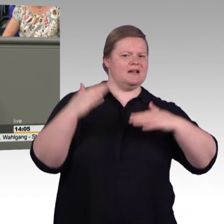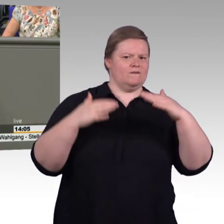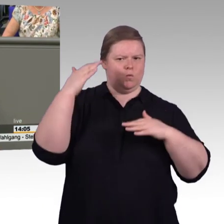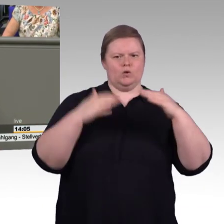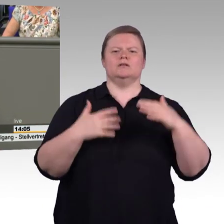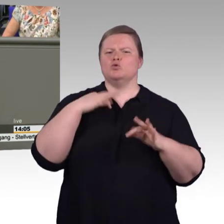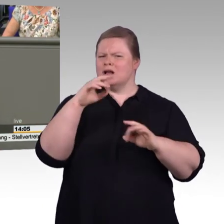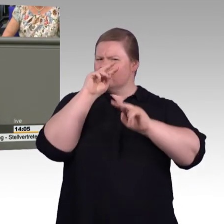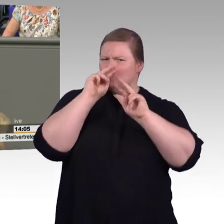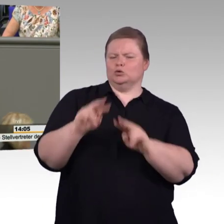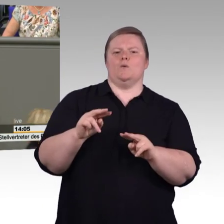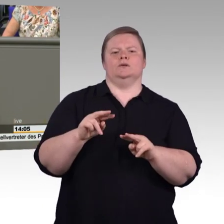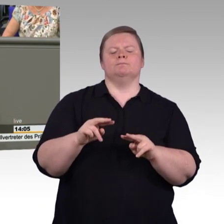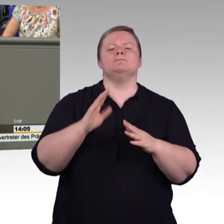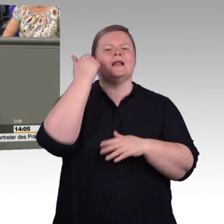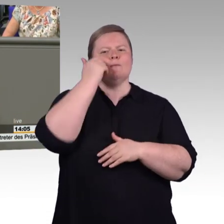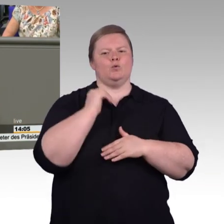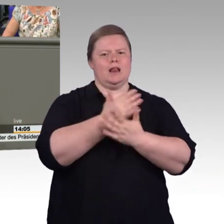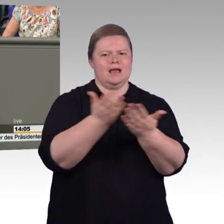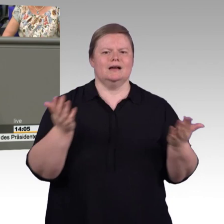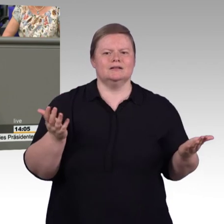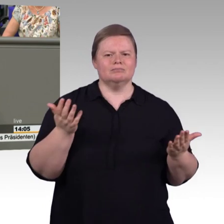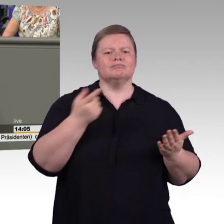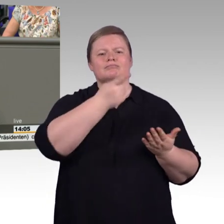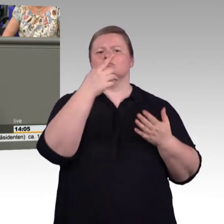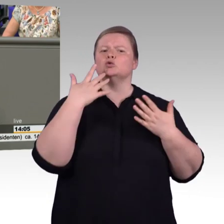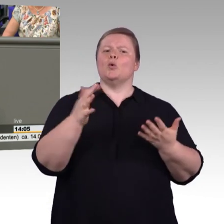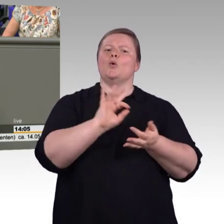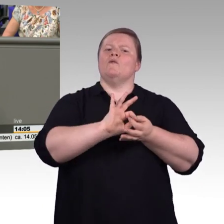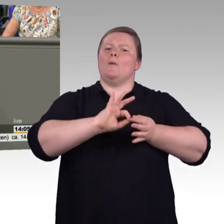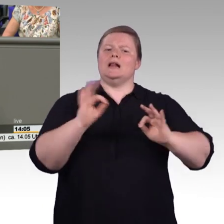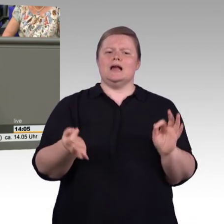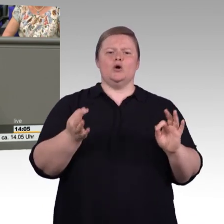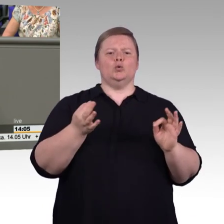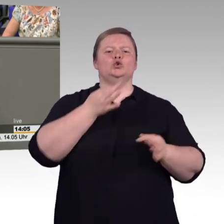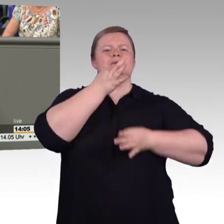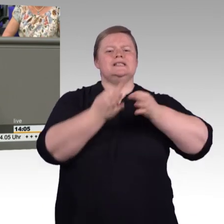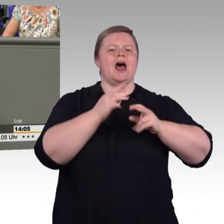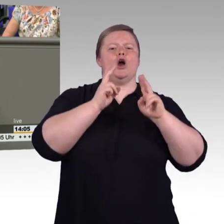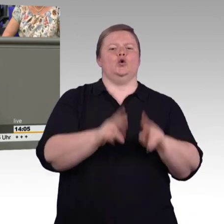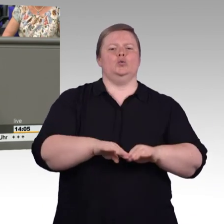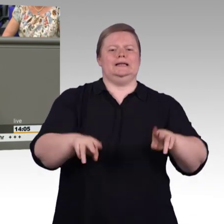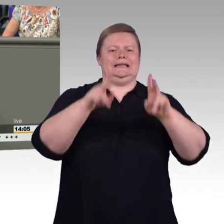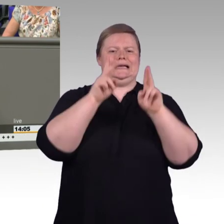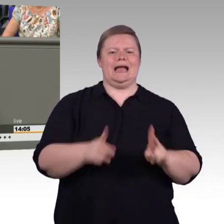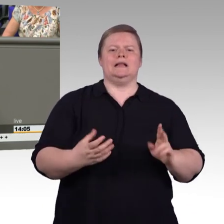am Ende passiert, wenn sie ein Spezialgrundrecht rausgreifen und das gewähren und andere nicht. Möglicherweise dann an anderer Stelle Kinderrechte